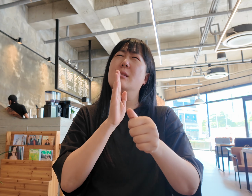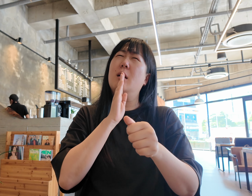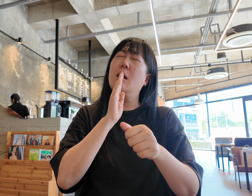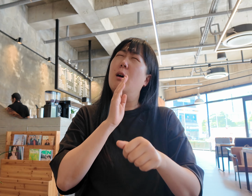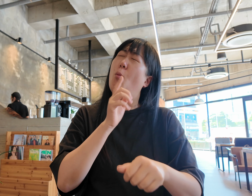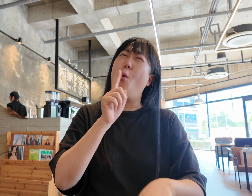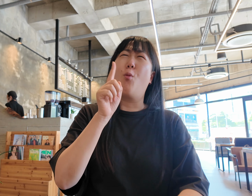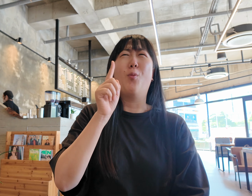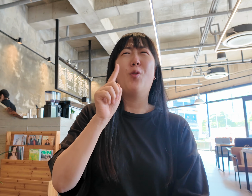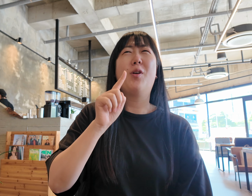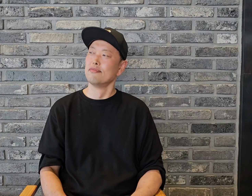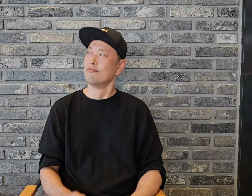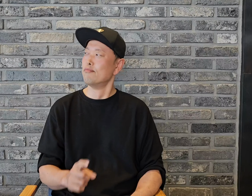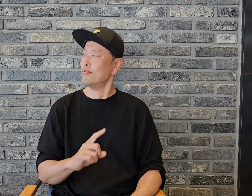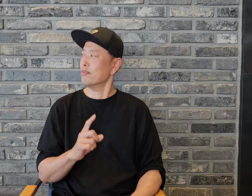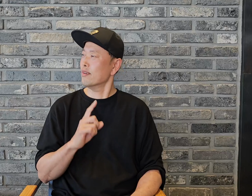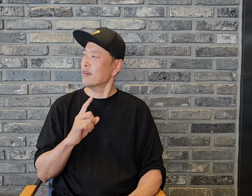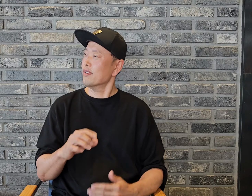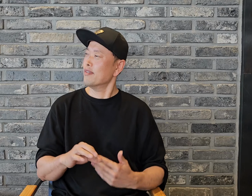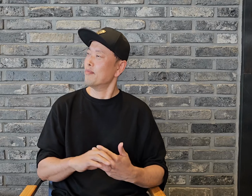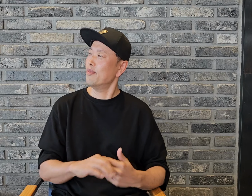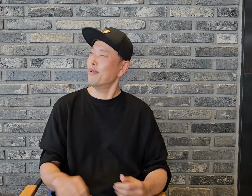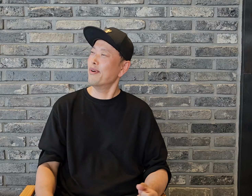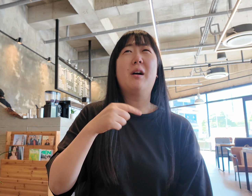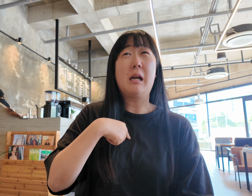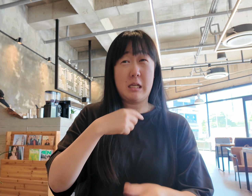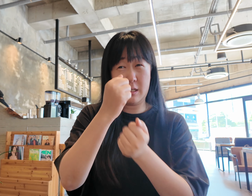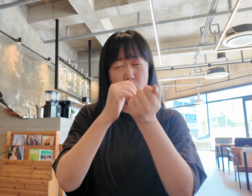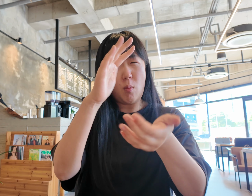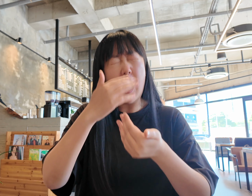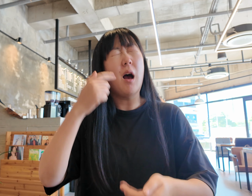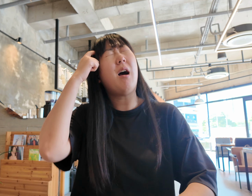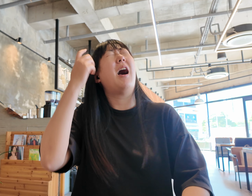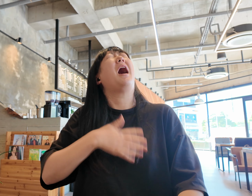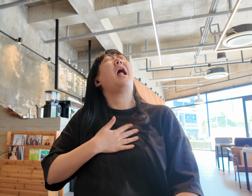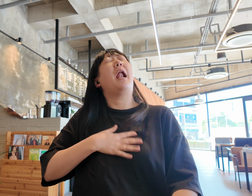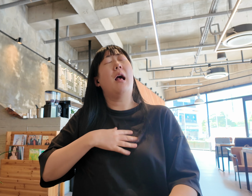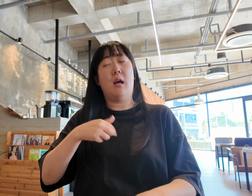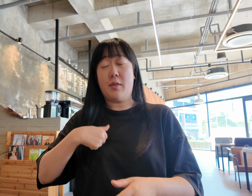플리즈,,, 뭐가 있을까 설명해 주시는 건 이미 머리로 알고 있죠